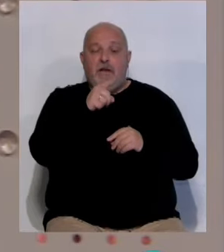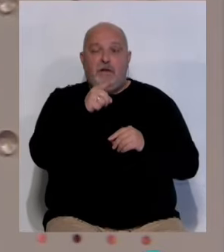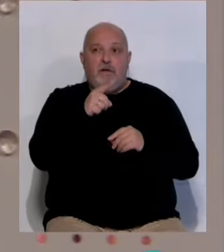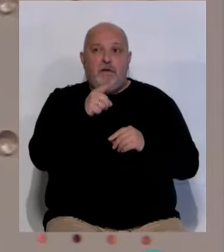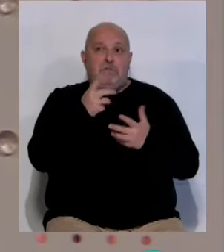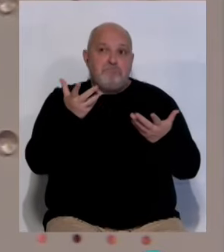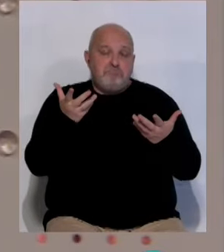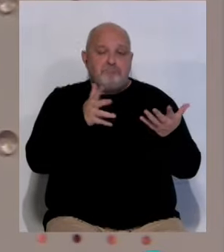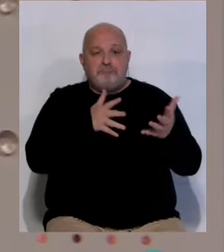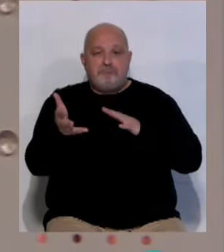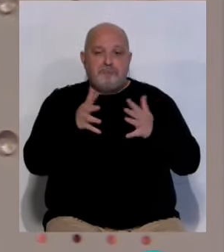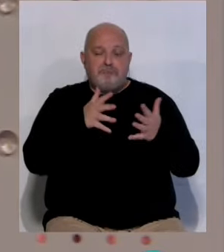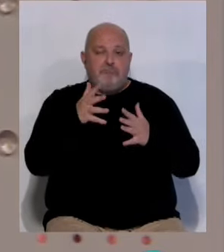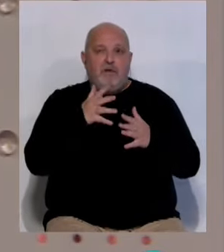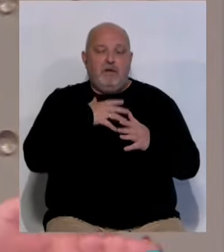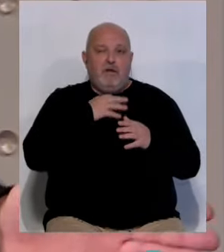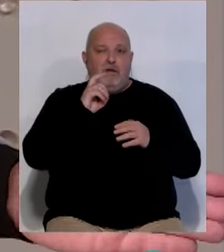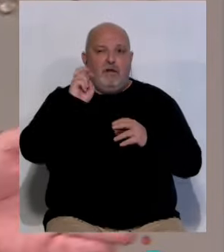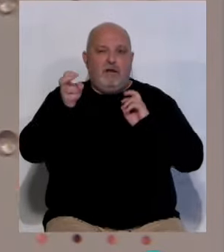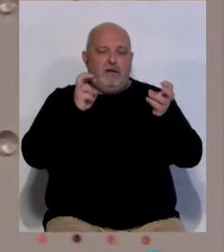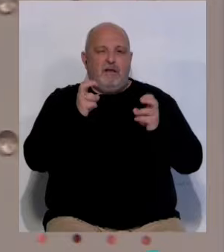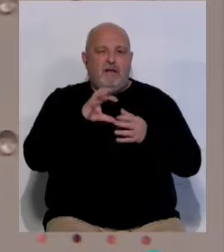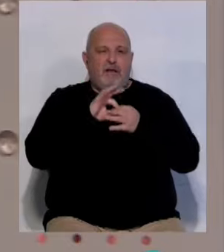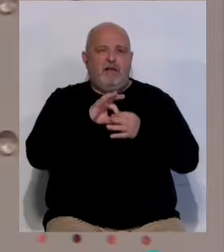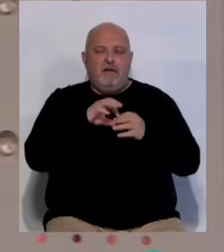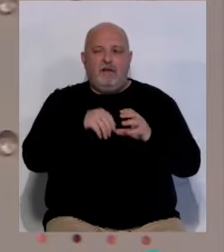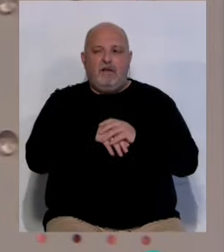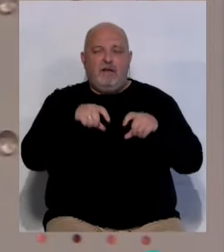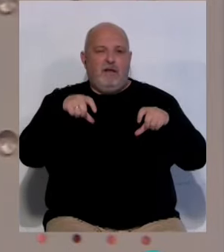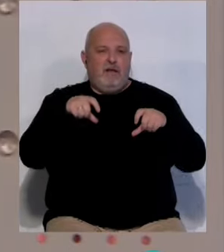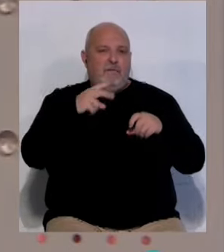buenos ojos no empatar en el Madrigal o en ahora se llama la nueva cerámica o la cerámica creo que